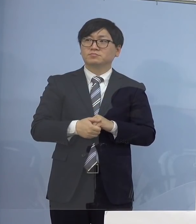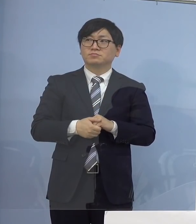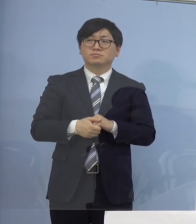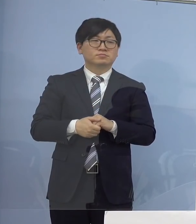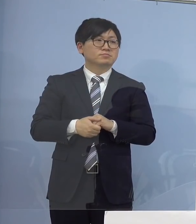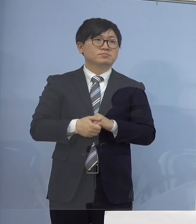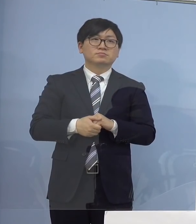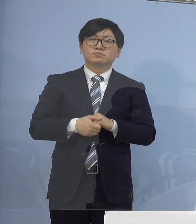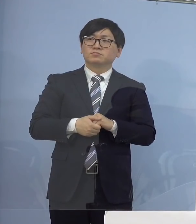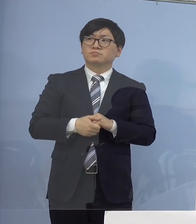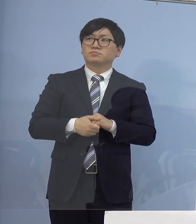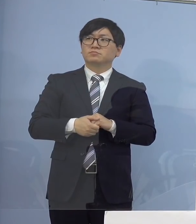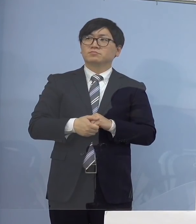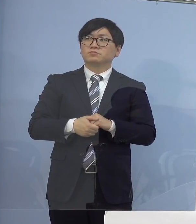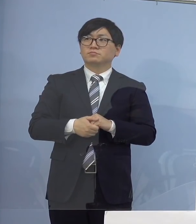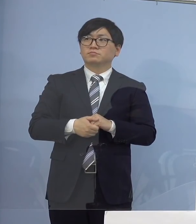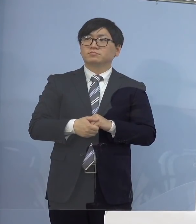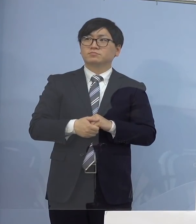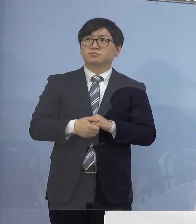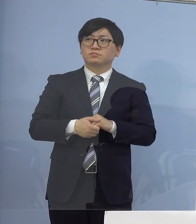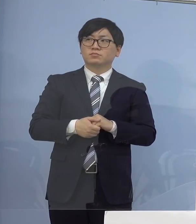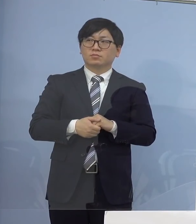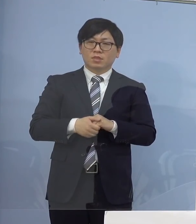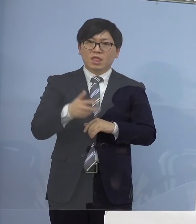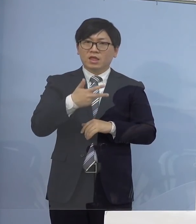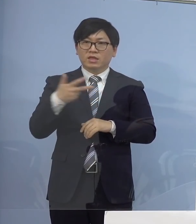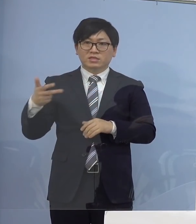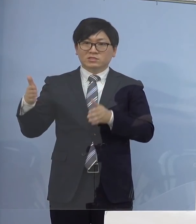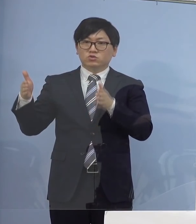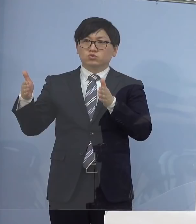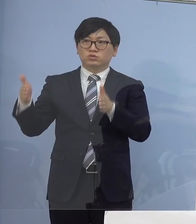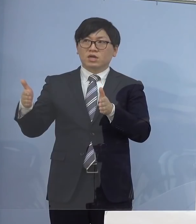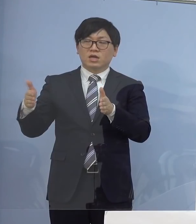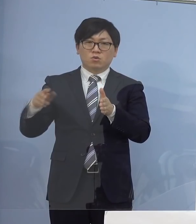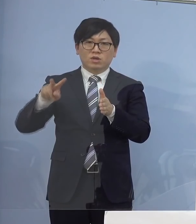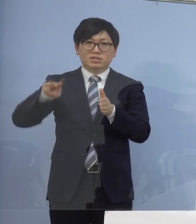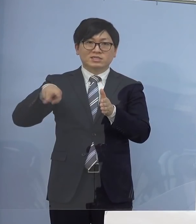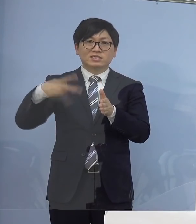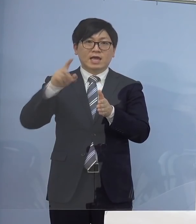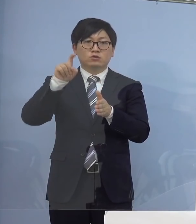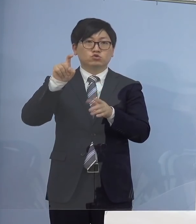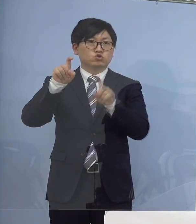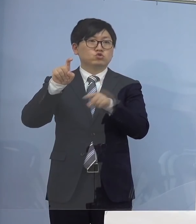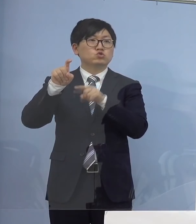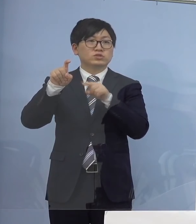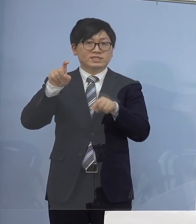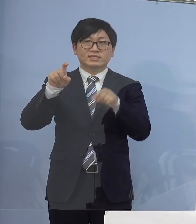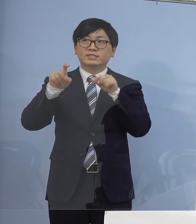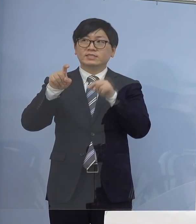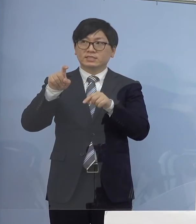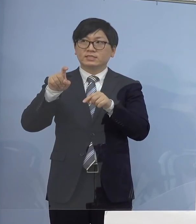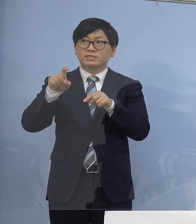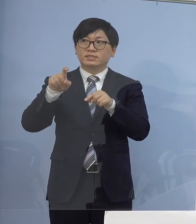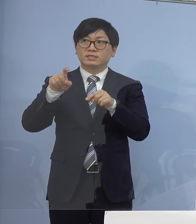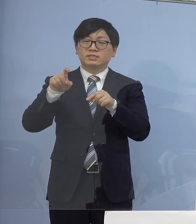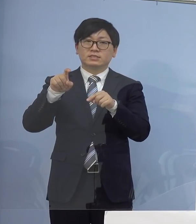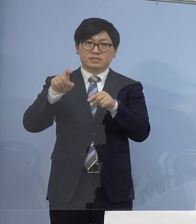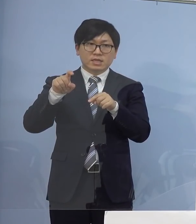（四国放送） それで直近1週間は210人 （保健福祉部長） そうですね （四国放送） それで200（人）に乗るのは初めて